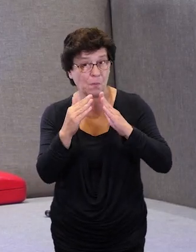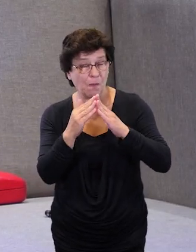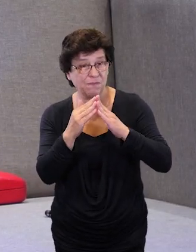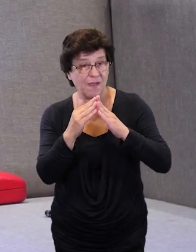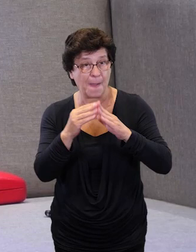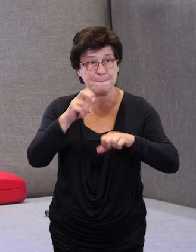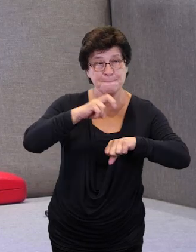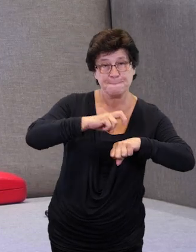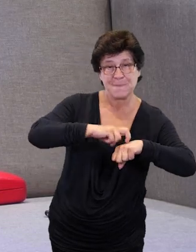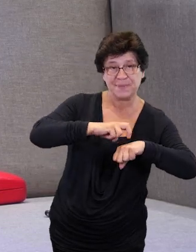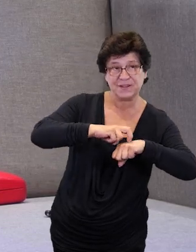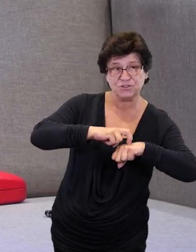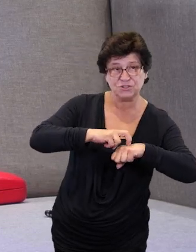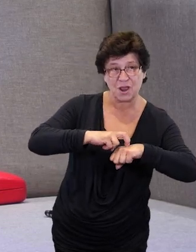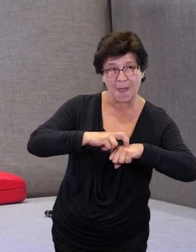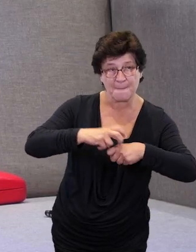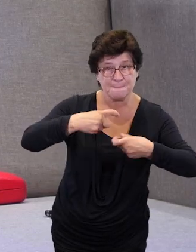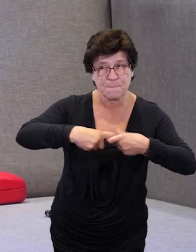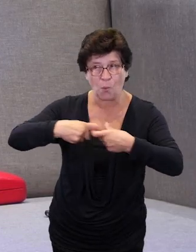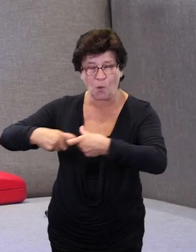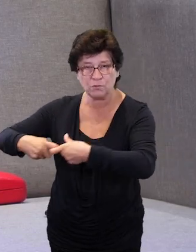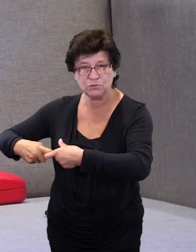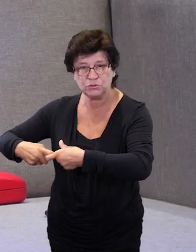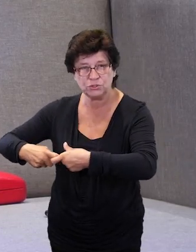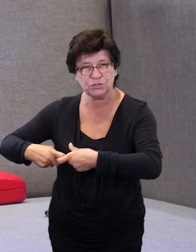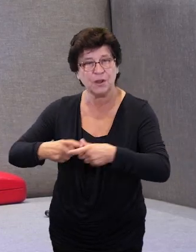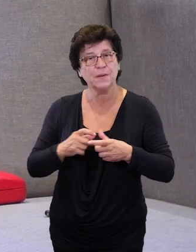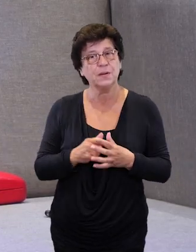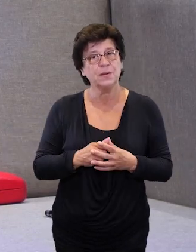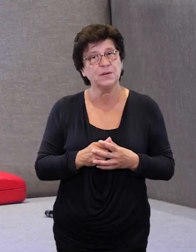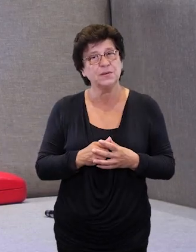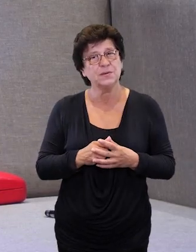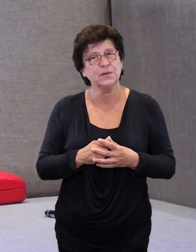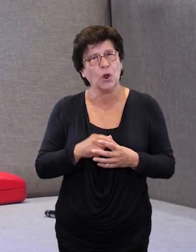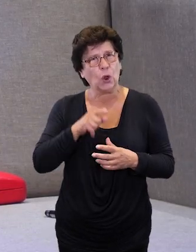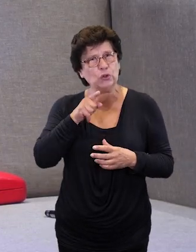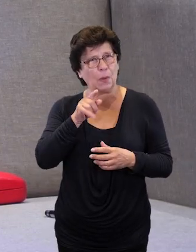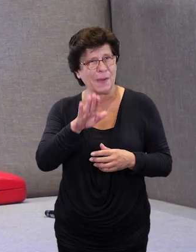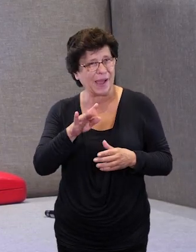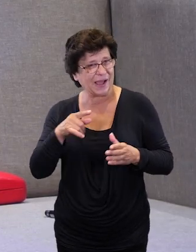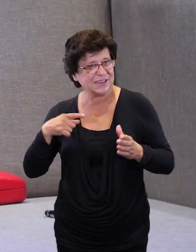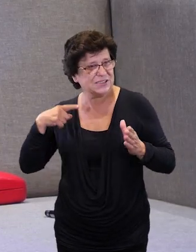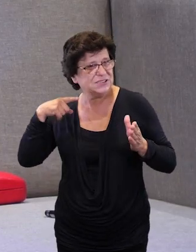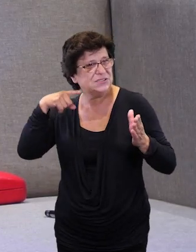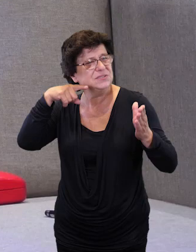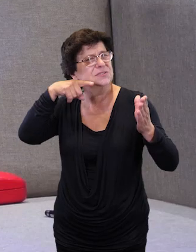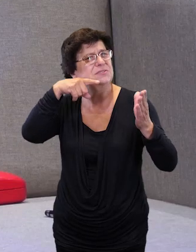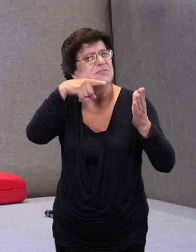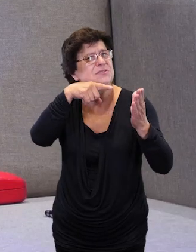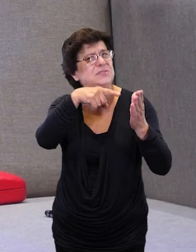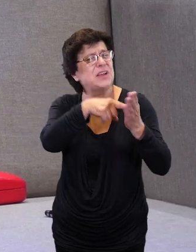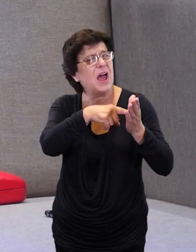Czy to ma na celu ukierunkowanie potencjalnego chorego,